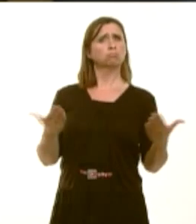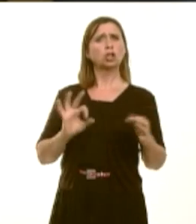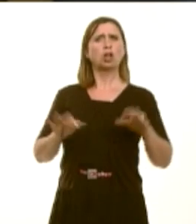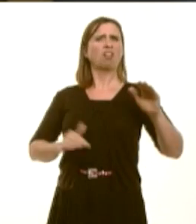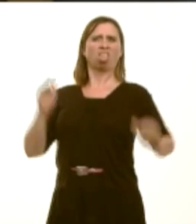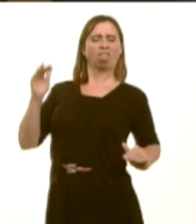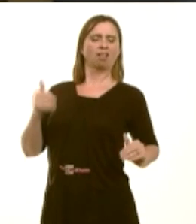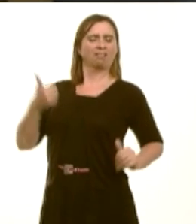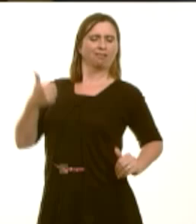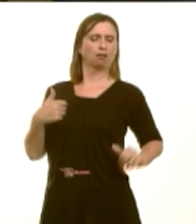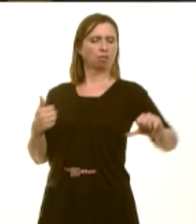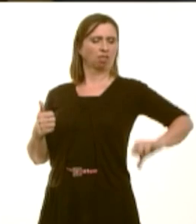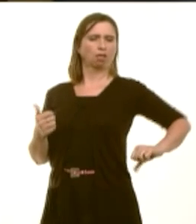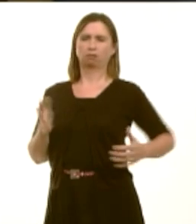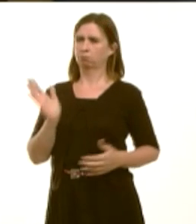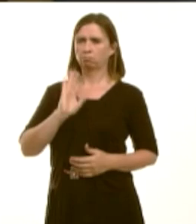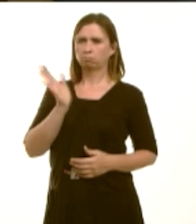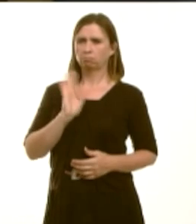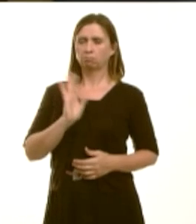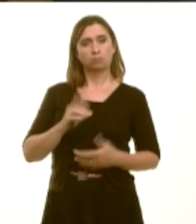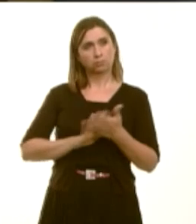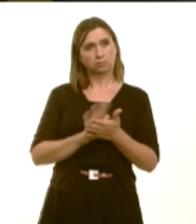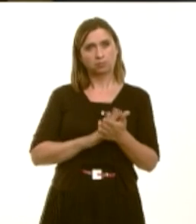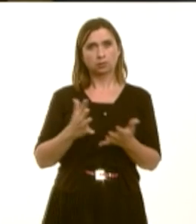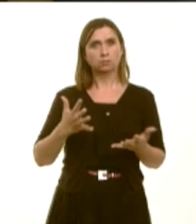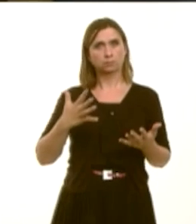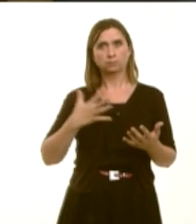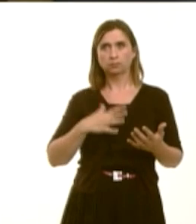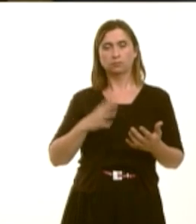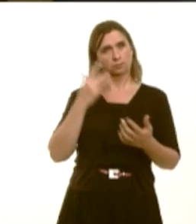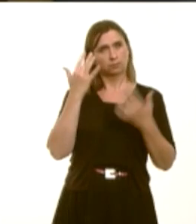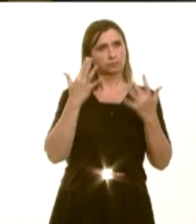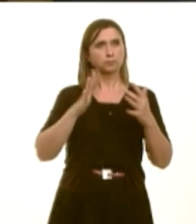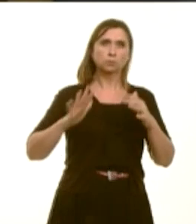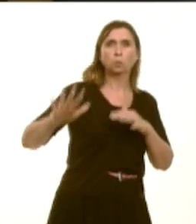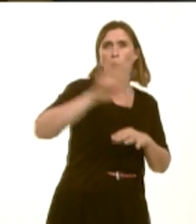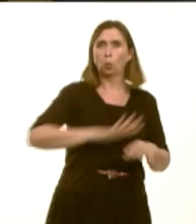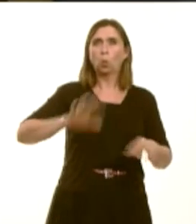a thalu rhent. Y peth pwysig ydy bod pawb yng Nghymru yn cael mynediad i dai o safon,